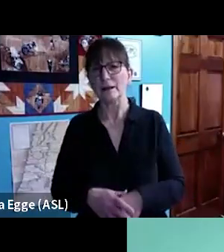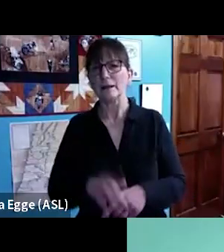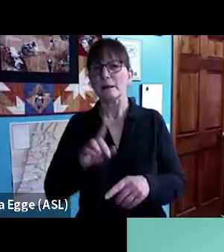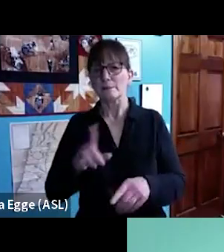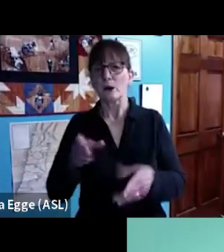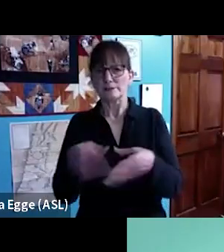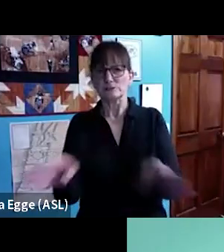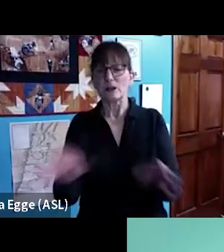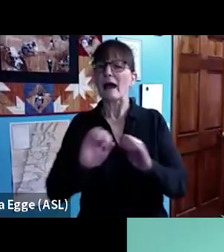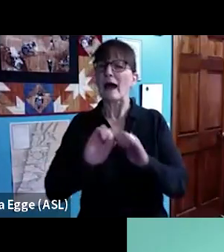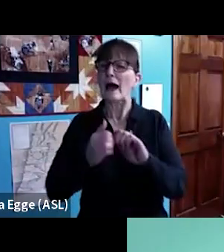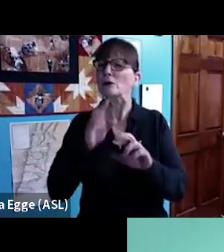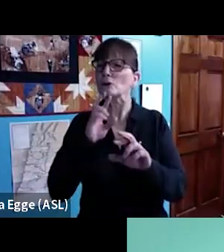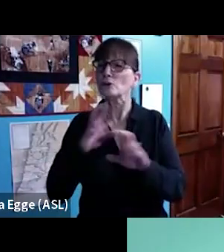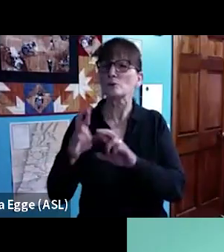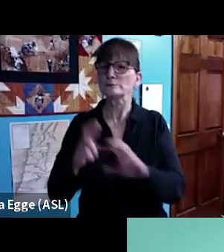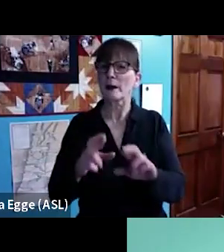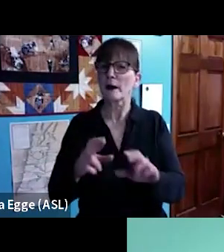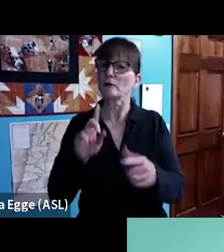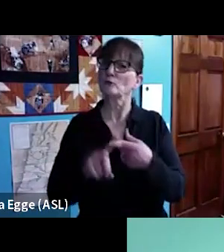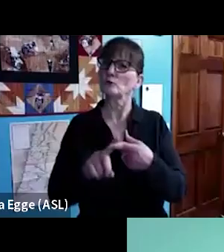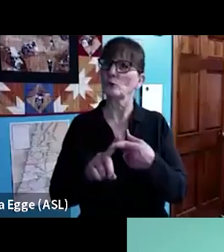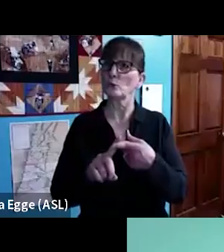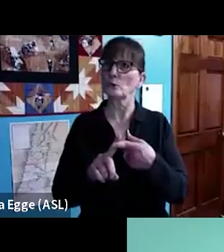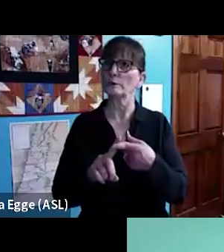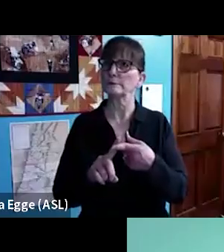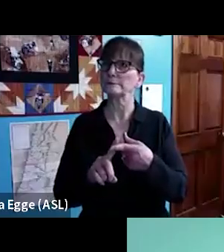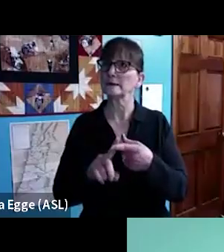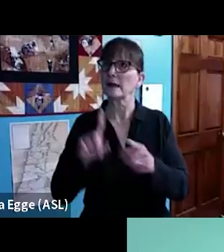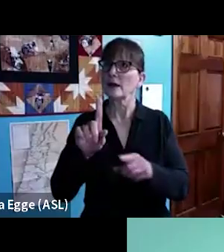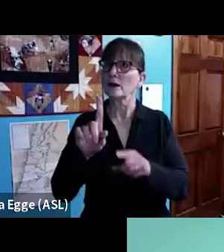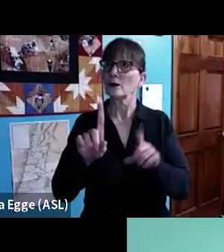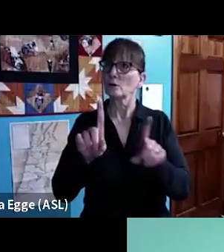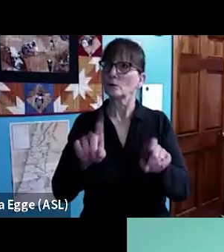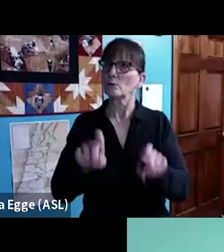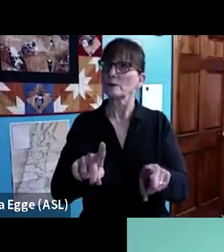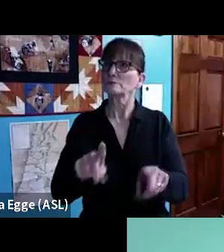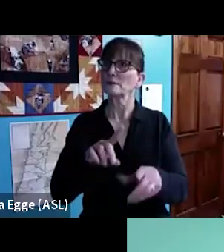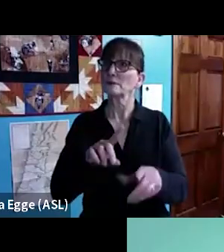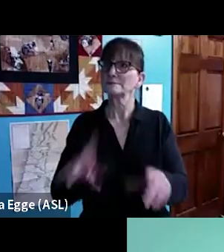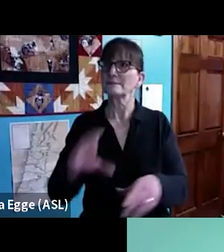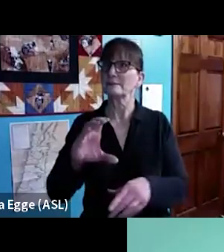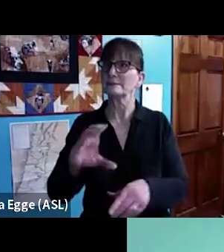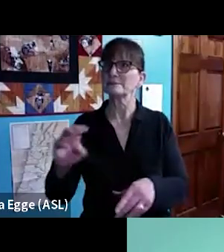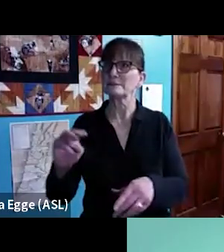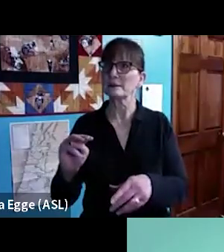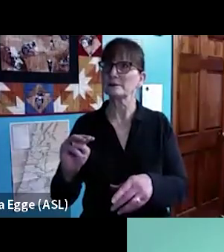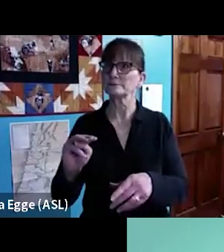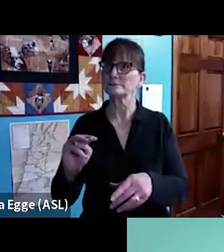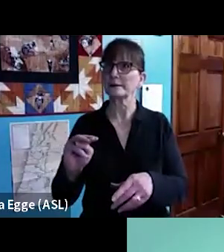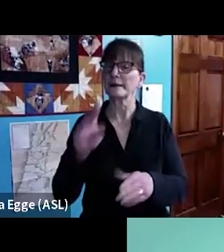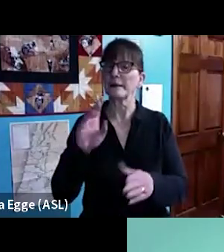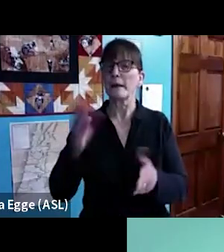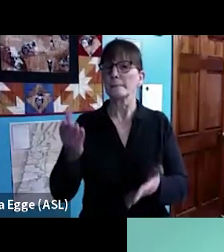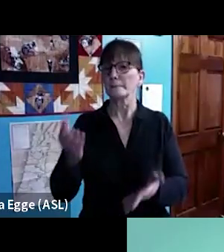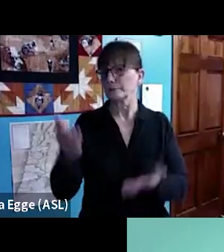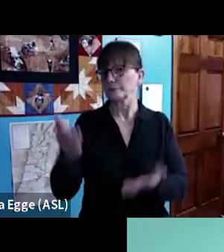Después de obtener tu número de ID de representante a través del 1699, te animamos a que te registres para obtener acceso a ERE.